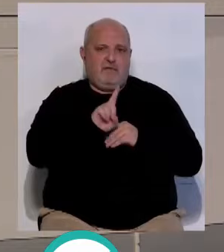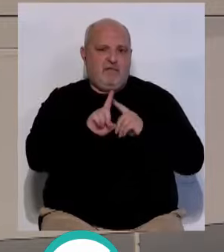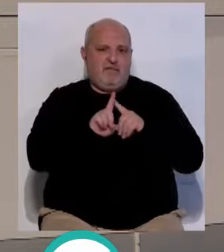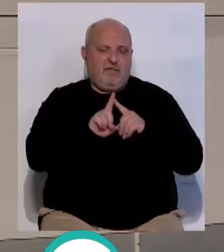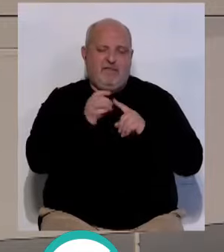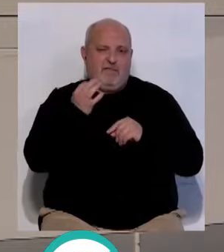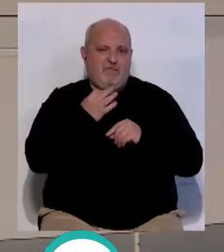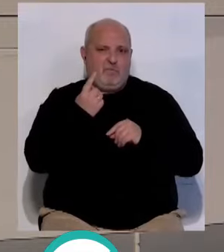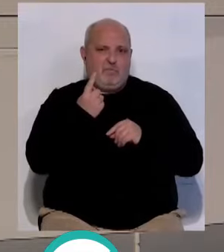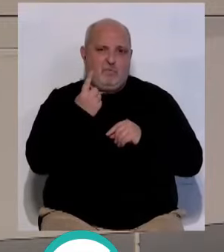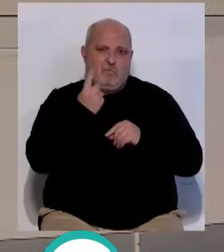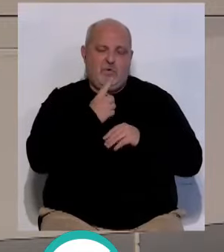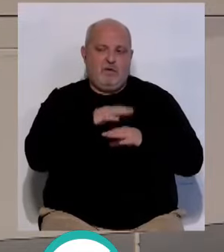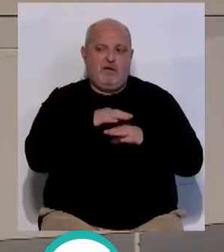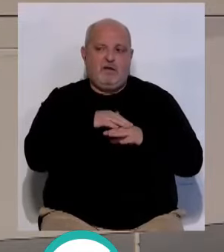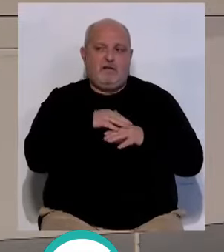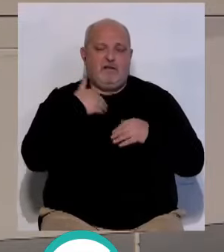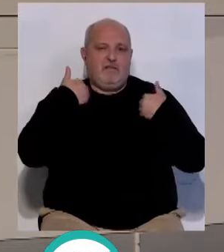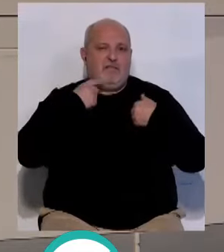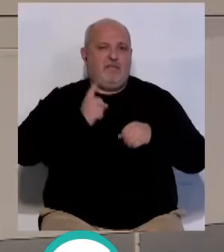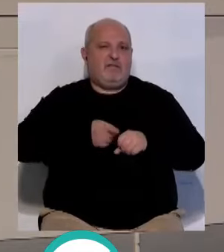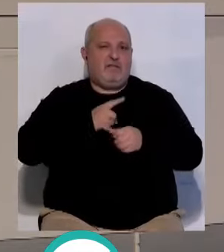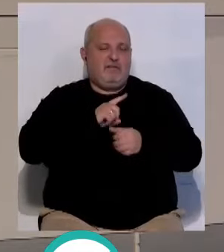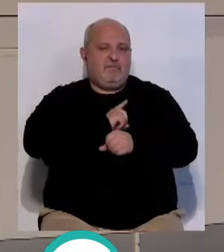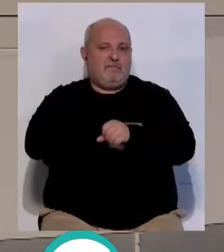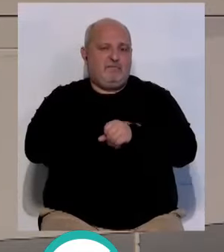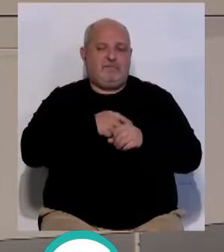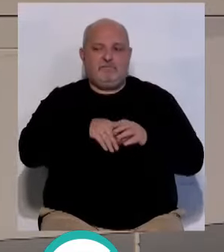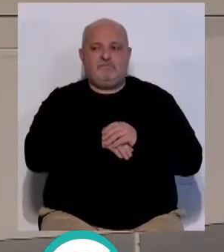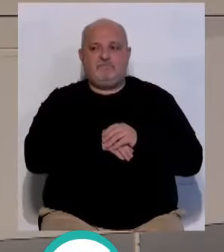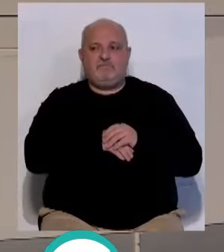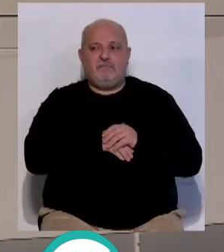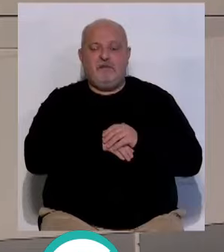de las prioridades para la dirección deportiva y y el cuerpo técnico y hay dos jugadores que